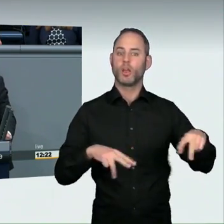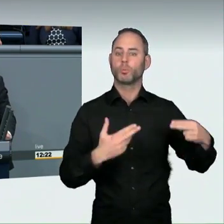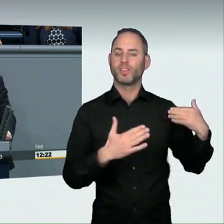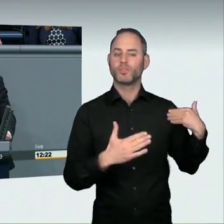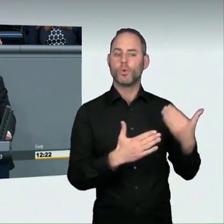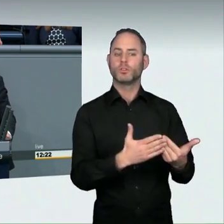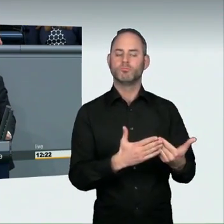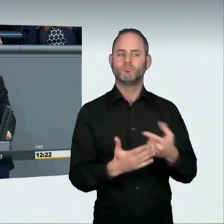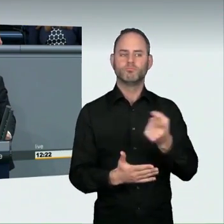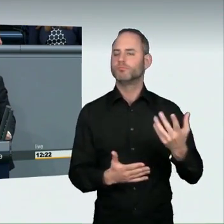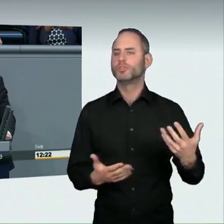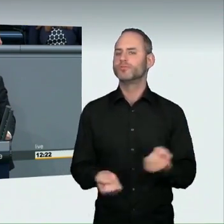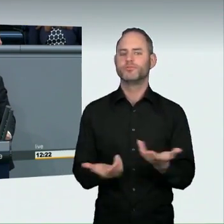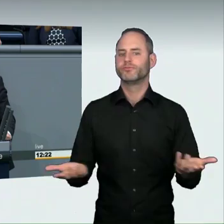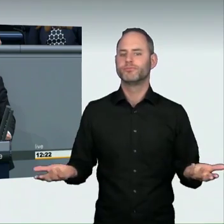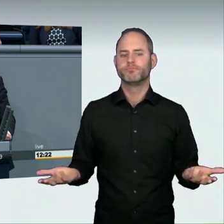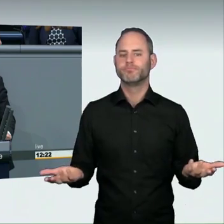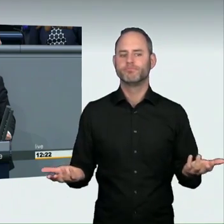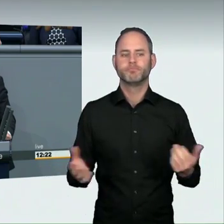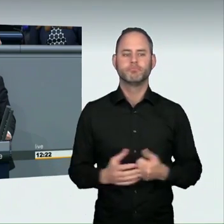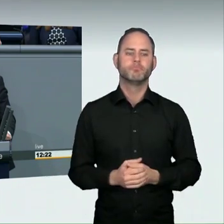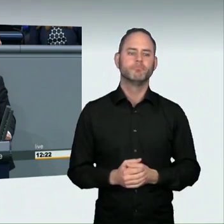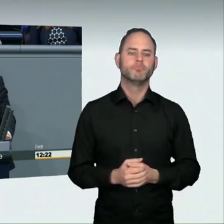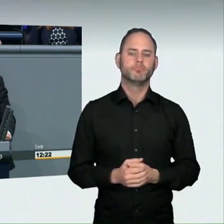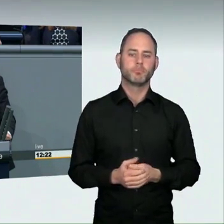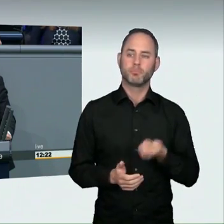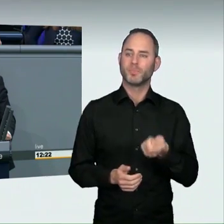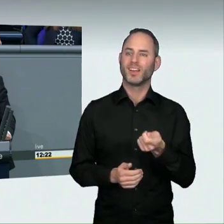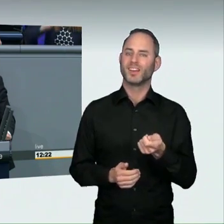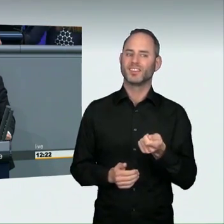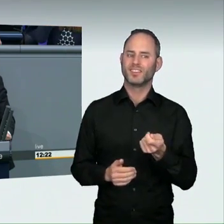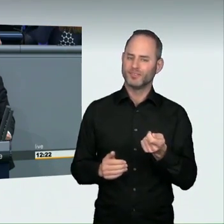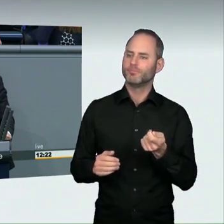Diese Zahlen zeigen ganz klar: Die Mietpreisbremse in Deutschland funktioniert nicht.